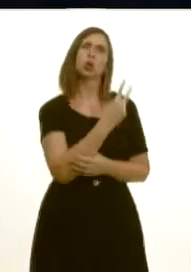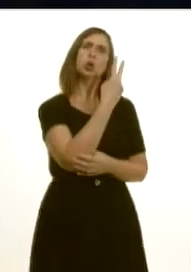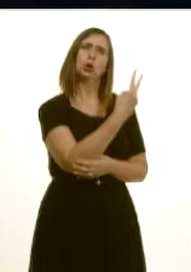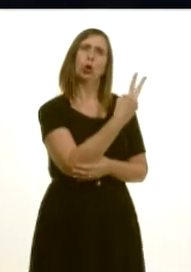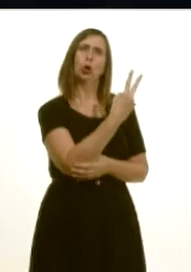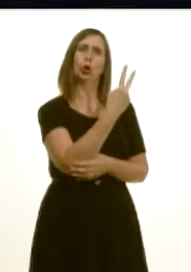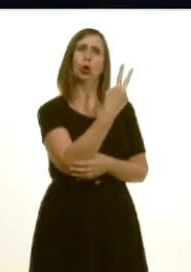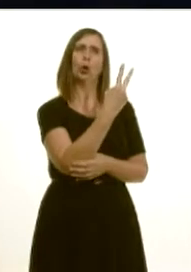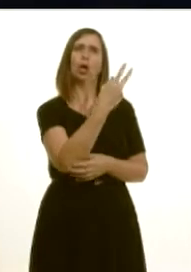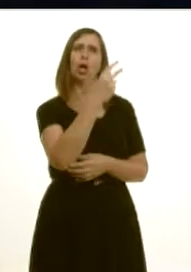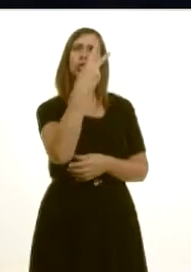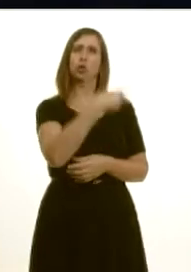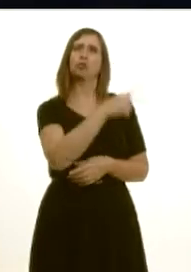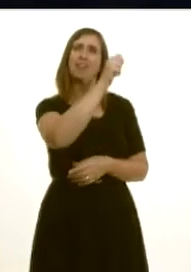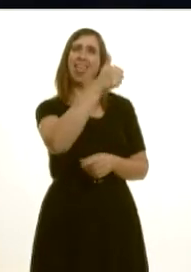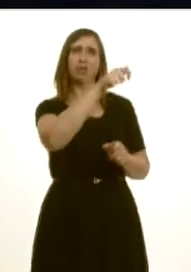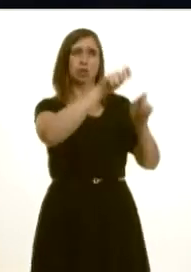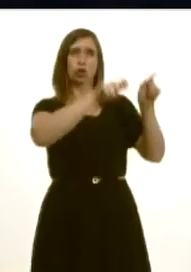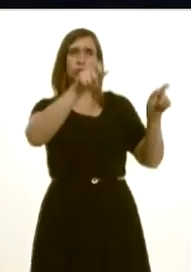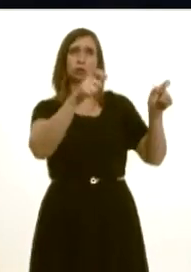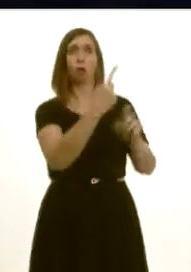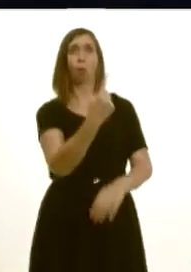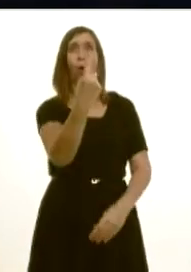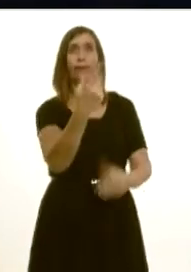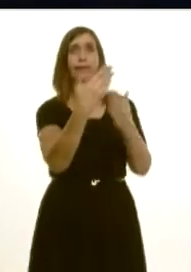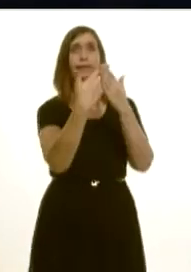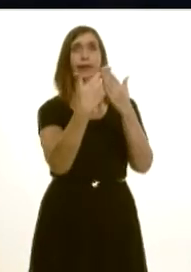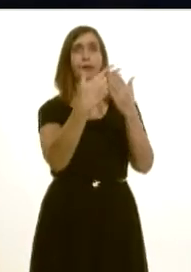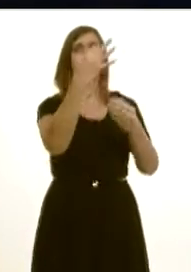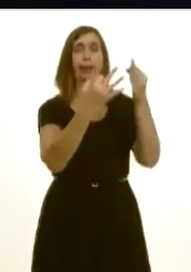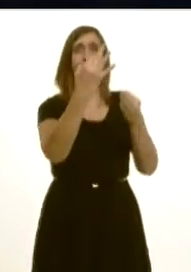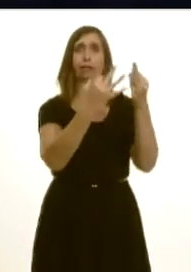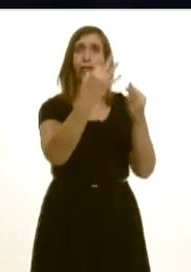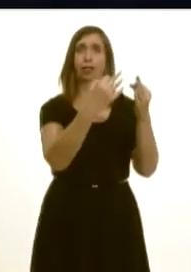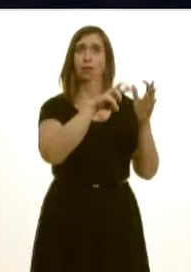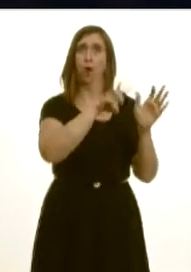o fyfyrwyr yng Nghymru sy’n astudio astudiaethau gwleidyddol, o gymharu ag un ym mhob 46 yng